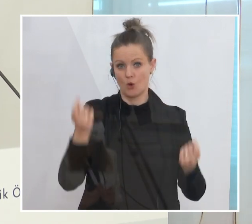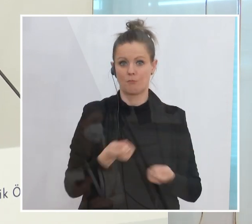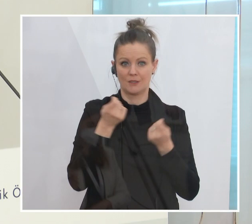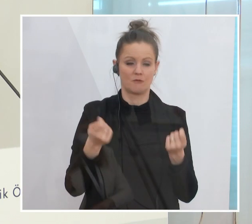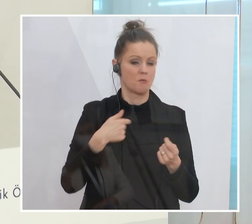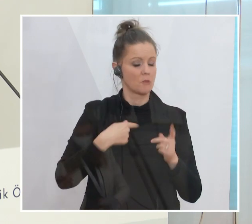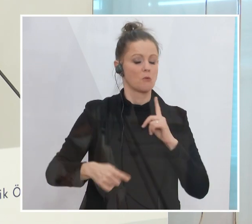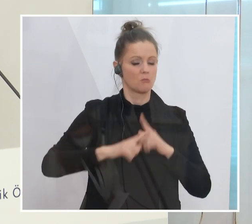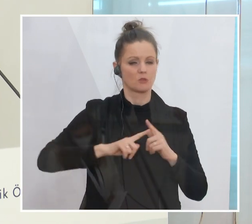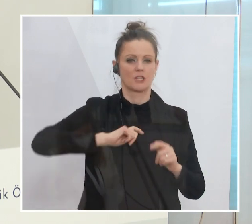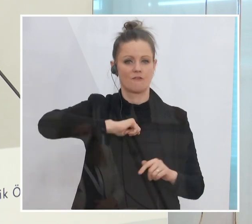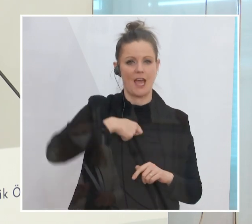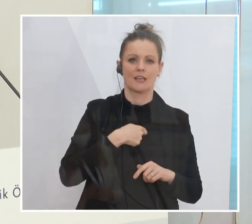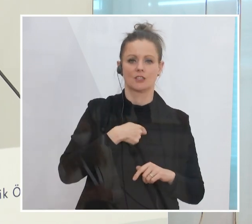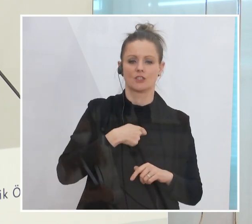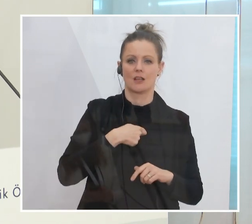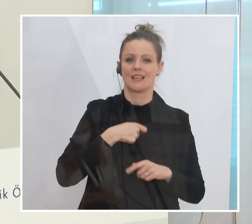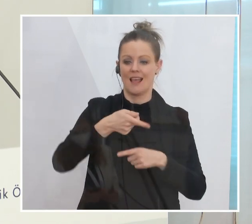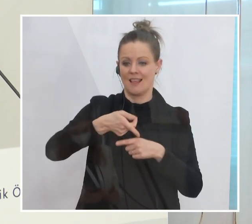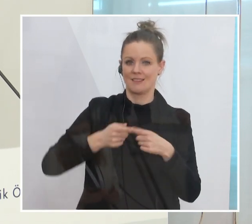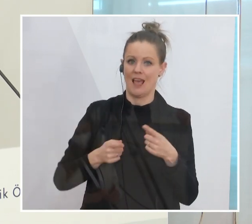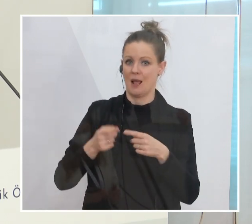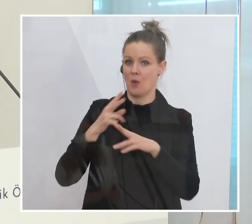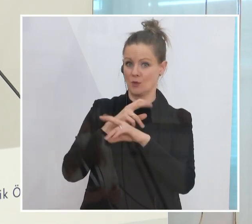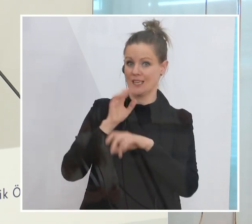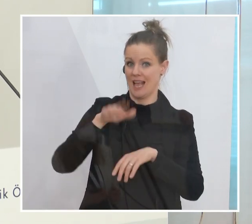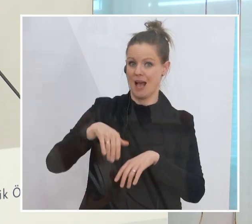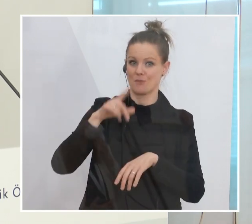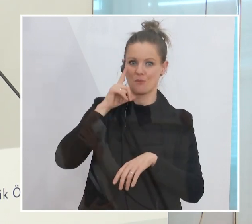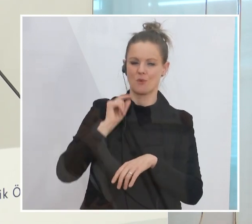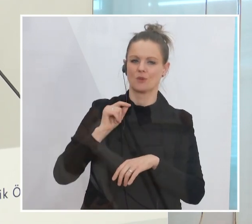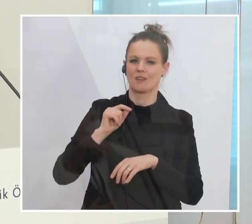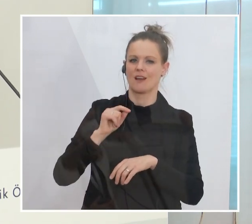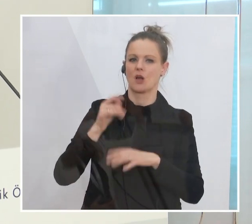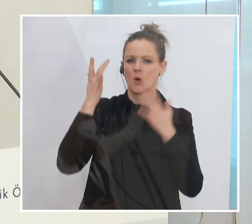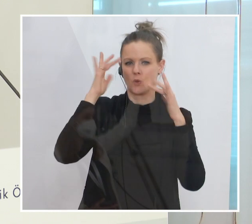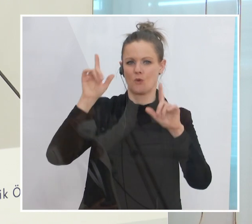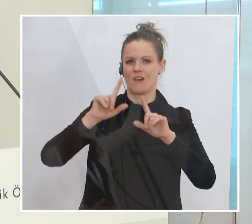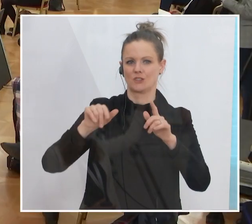gestimmt, dass es in einem Teil von Österreich ab Montag Kulturveranstaltungen geben werden kann.